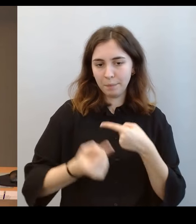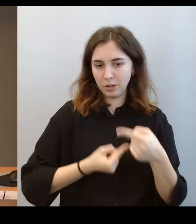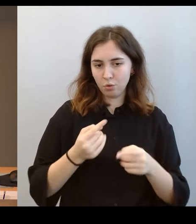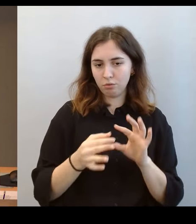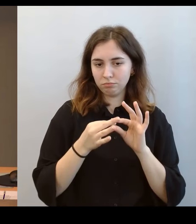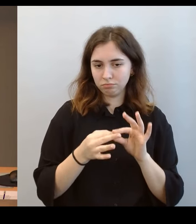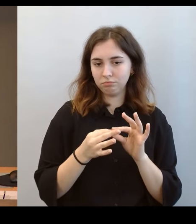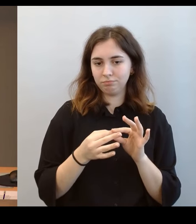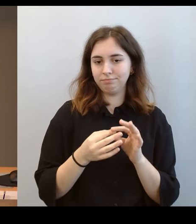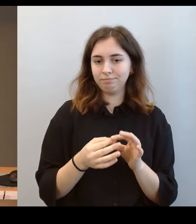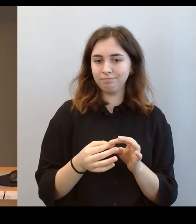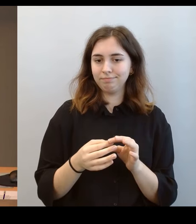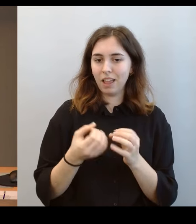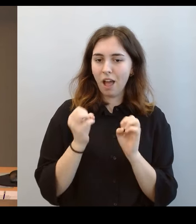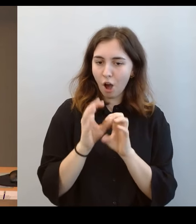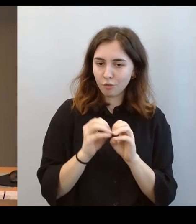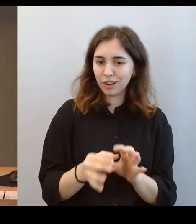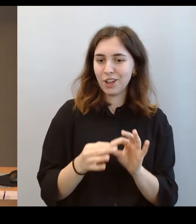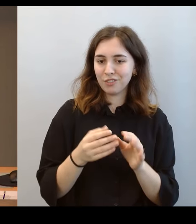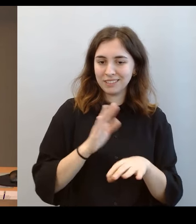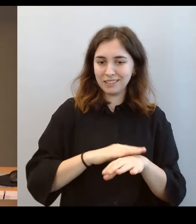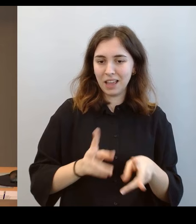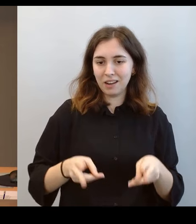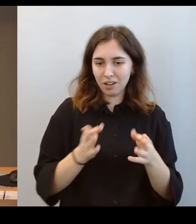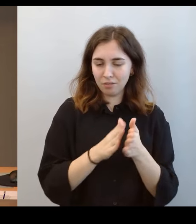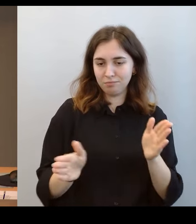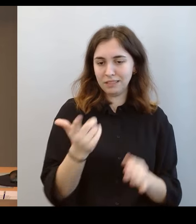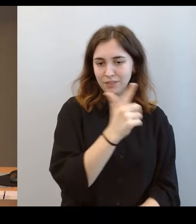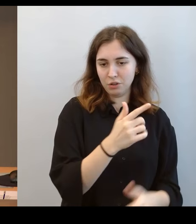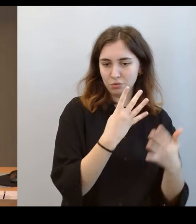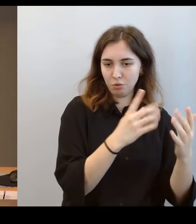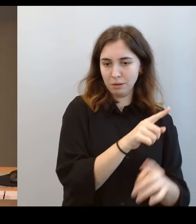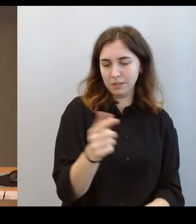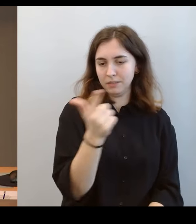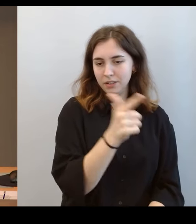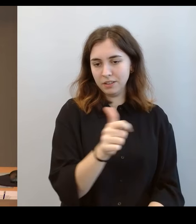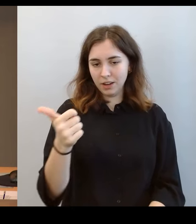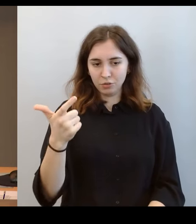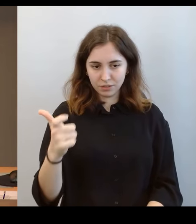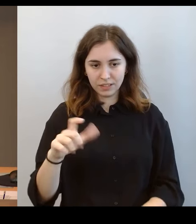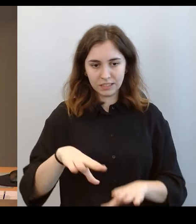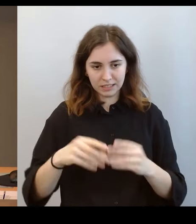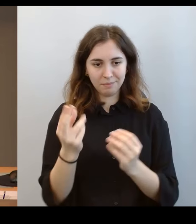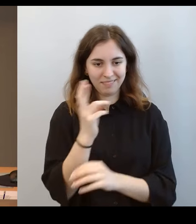Aufklärung der im Zeitraum von 2009 bis 2021 erfolgten rechtsextremistischen Straftaten Serie in Neukölln.